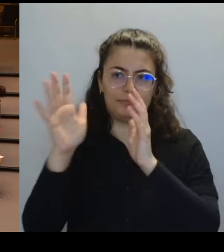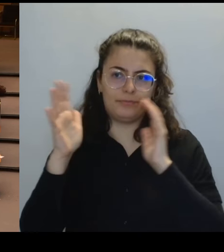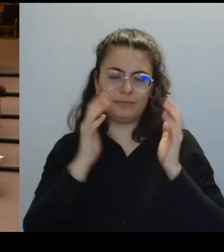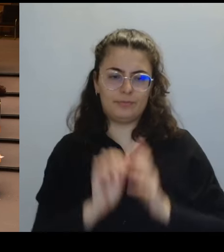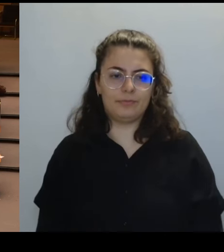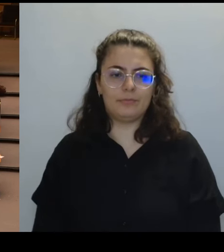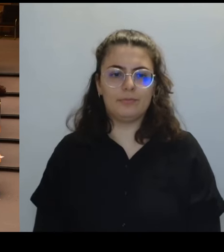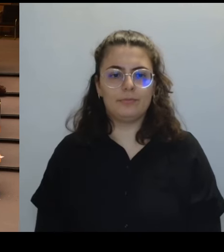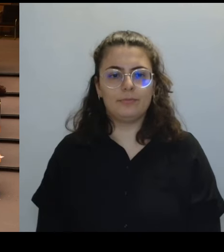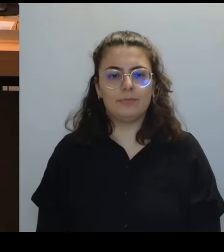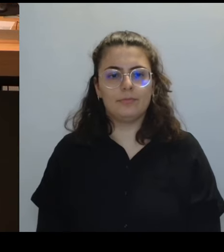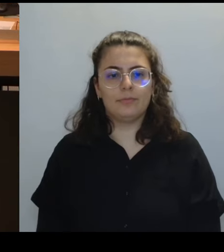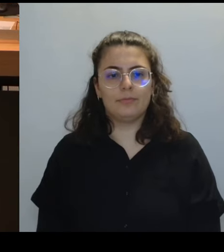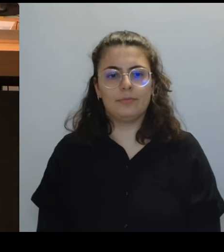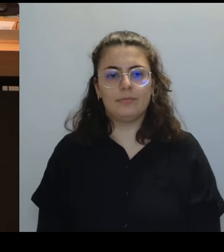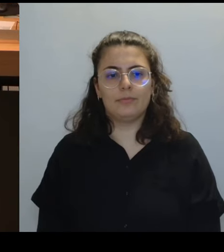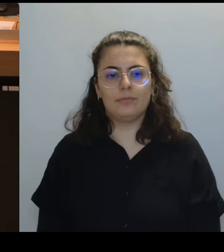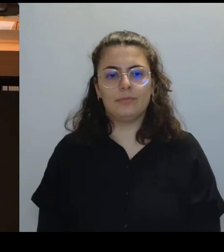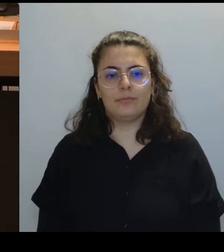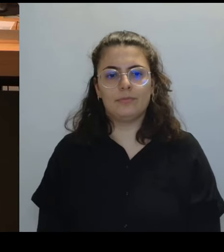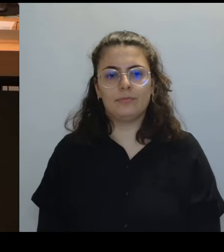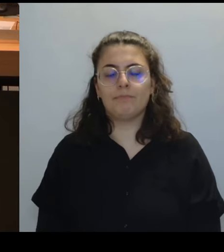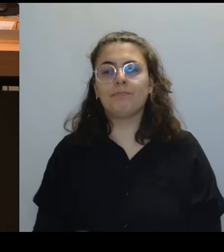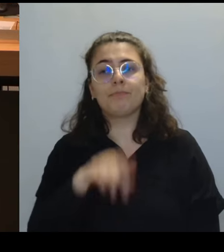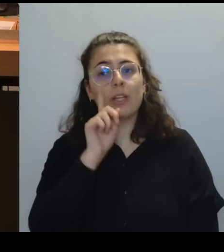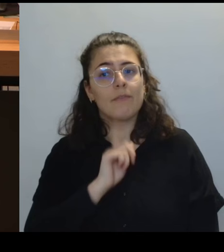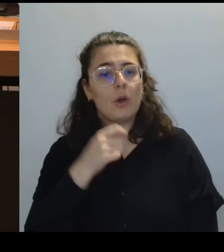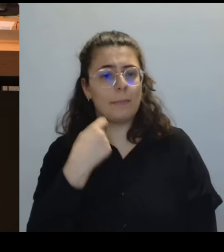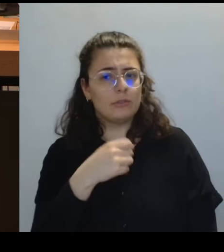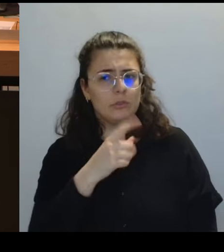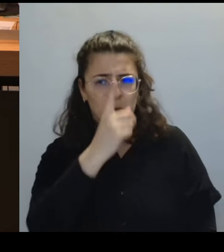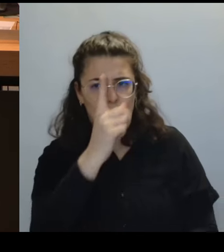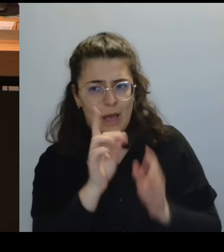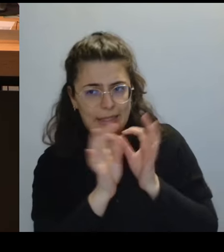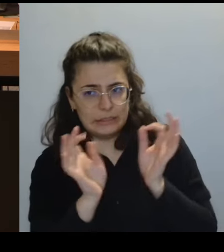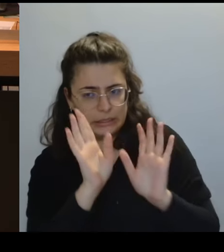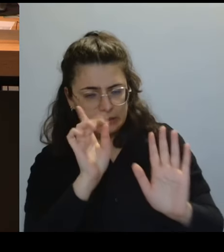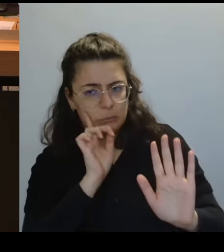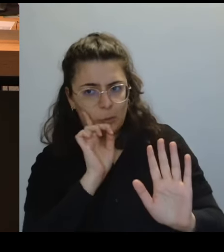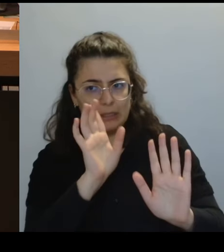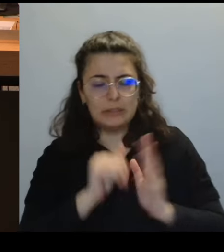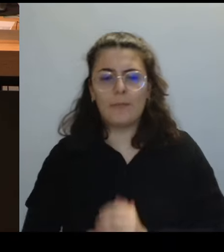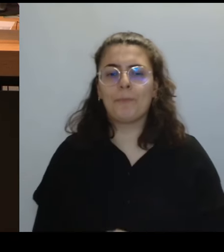Frau Präsidentin! Bitte noch einen Satz. Wir als Union und auch als Koalition werden hingegen alle